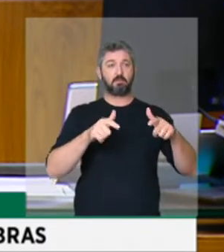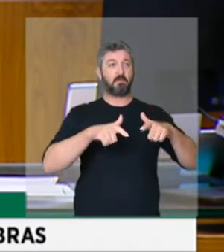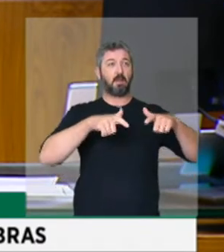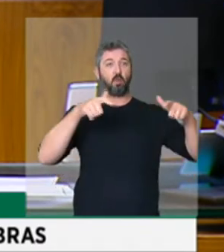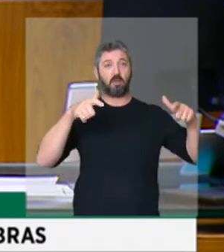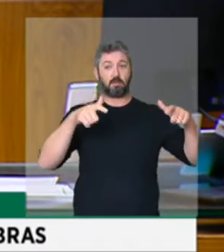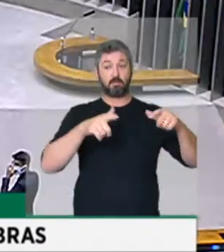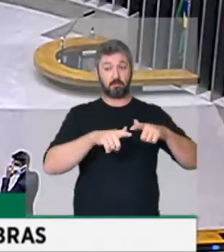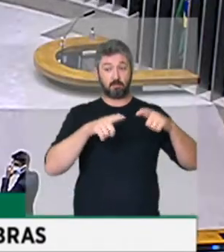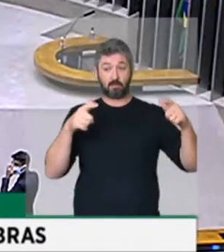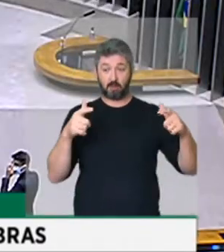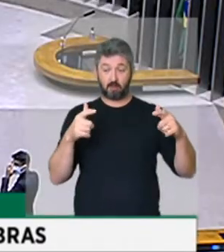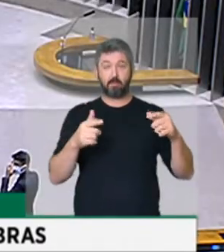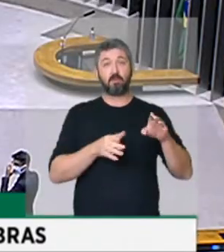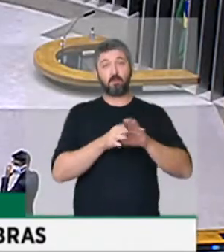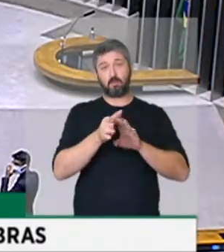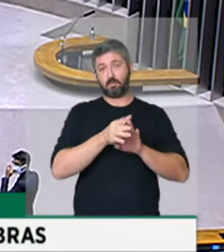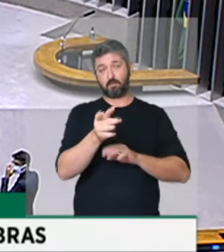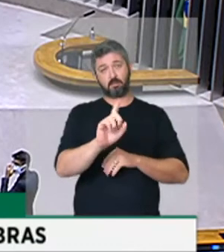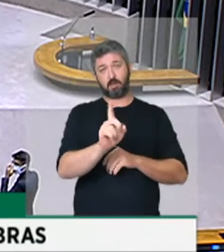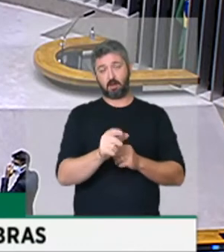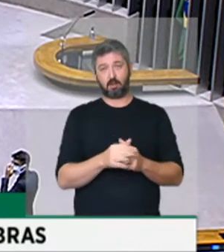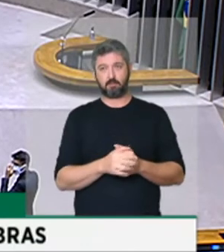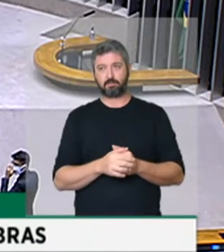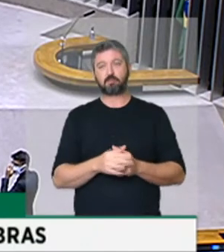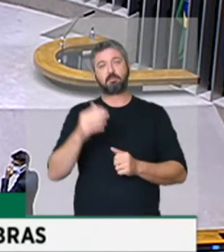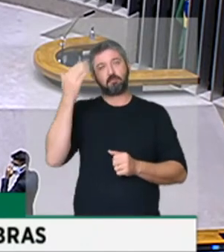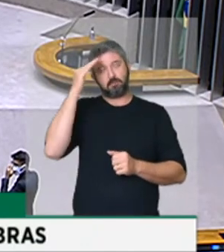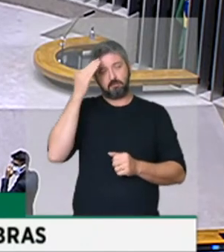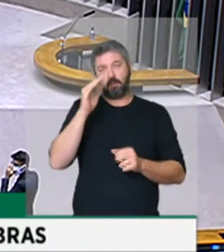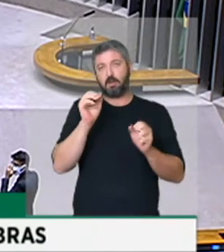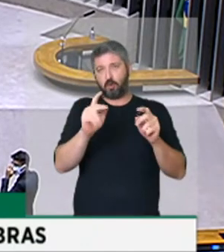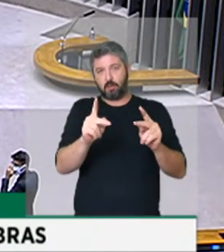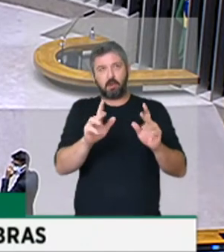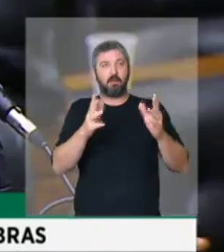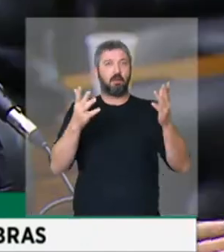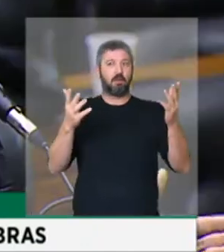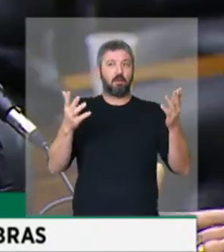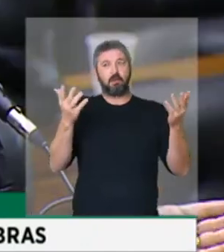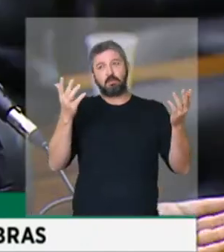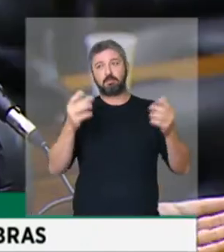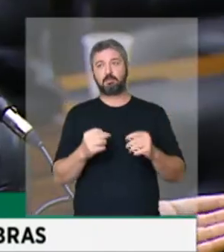ORIENTA... PROS. MAIORIA. -- [DEPUTADO]: SR. PRESIDENTE A MAIORIA ORIENTA NÃO. NÓS ENTENDEMOS, SR.